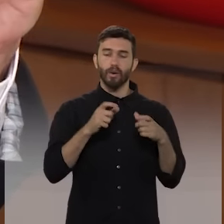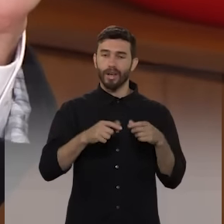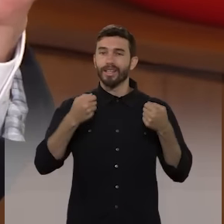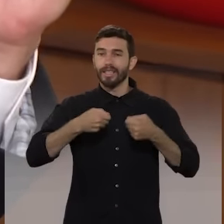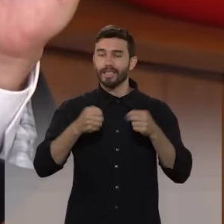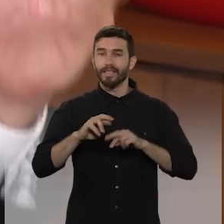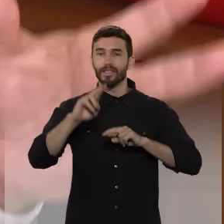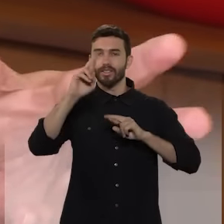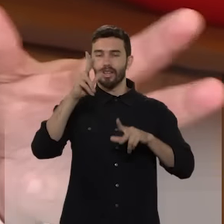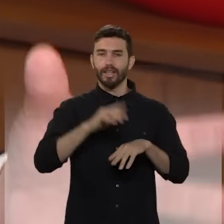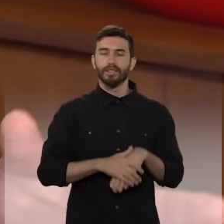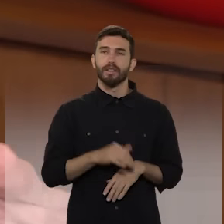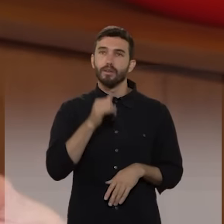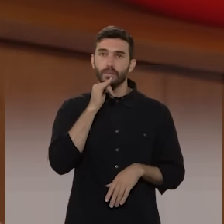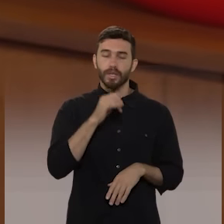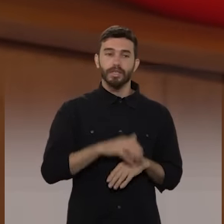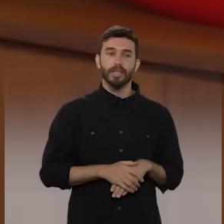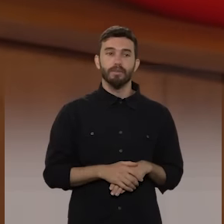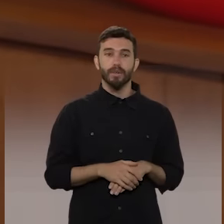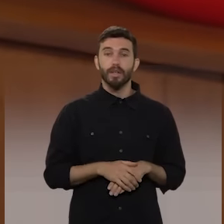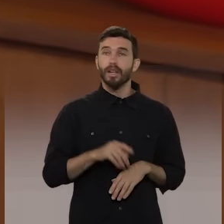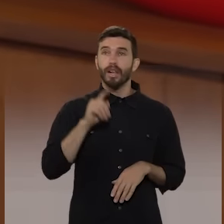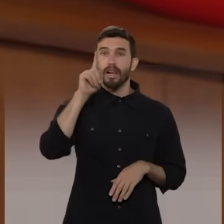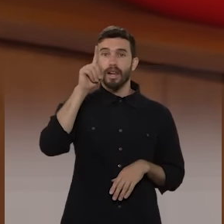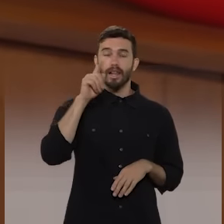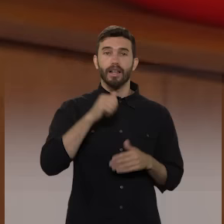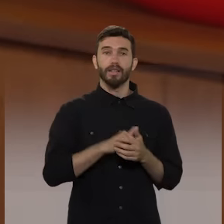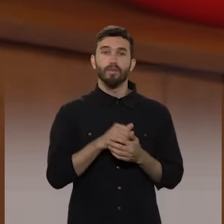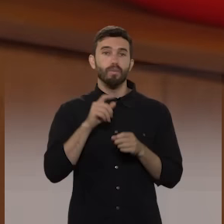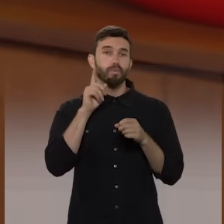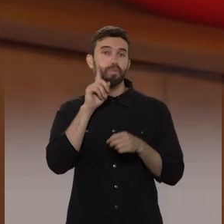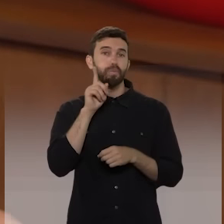por exemplo, lá em Saxton, que é uma cidade próxima a nossa planta nos Estados Unidos,